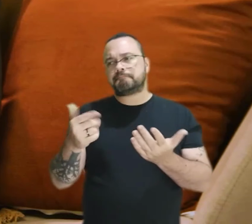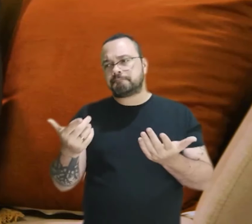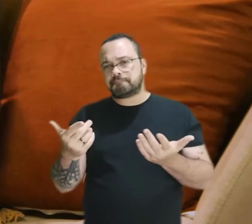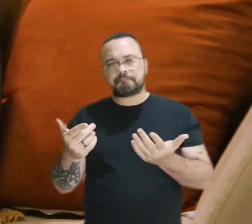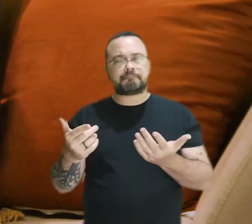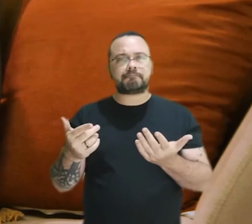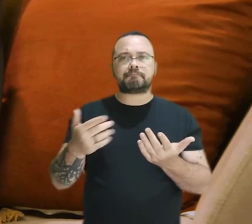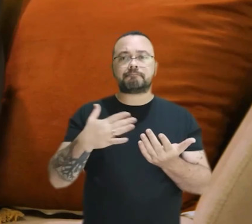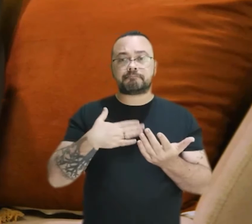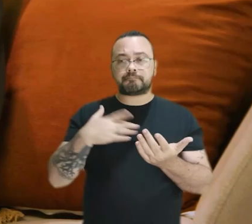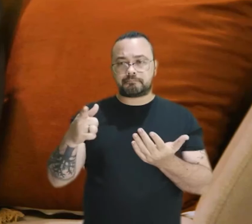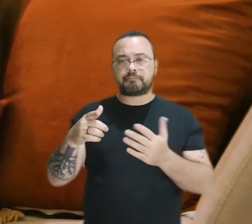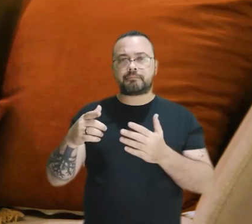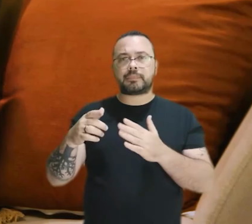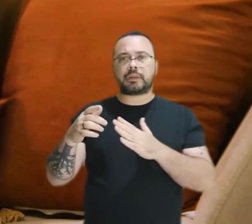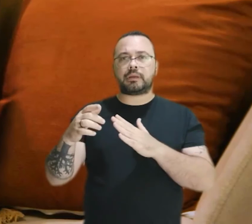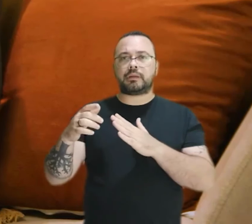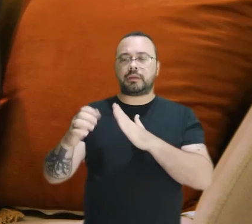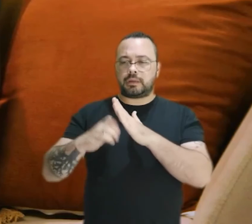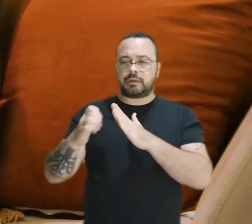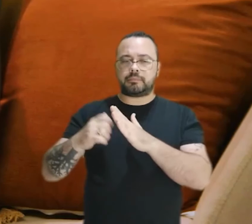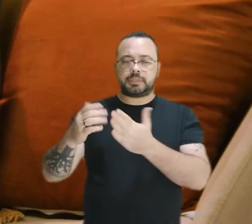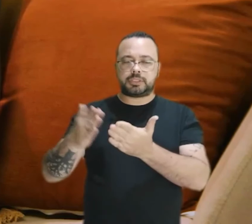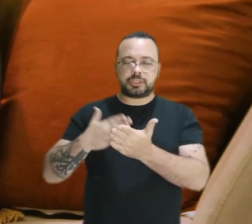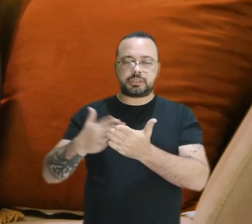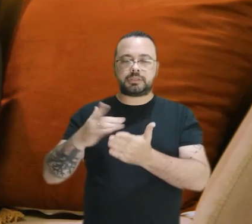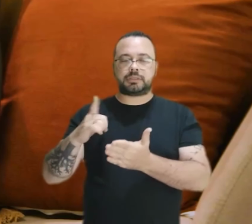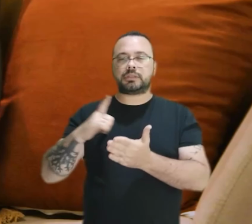A minha editora, 7Letras, tem uma coleção que chama "megamini"